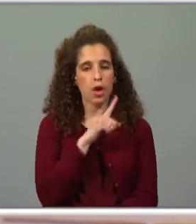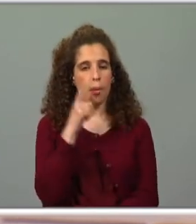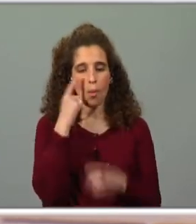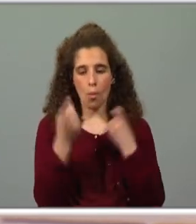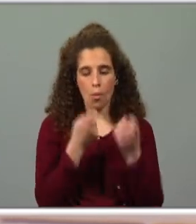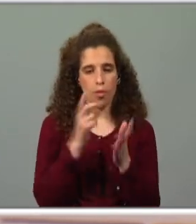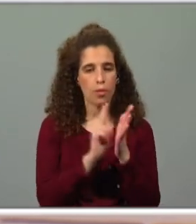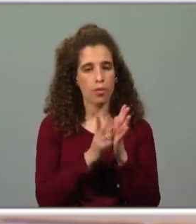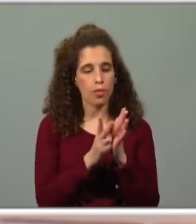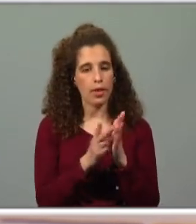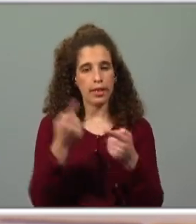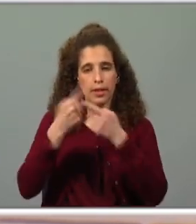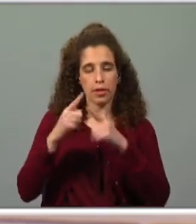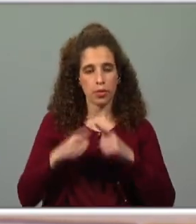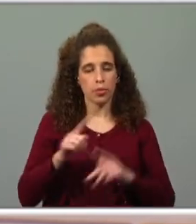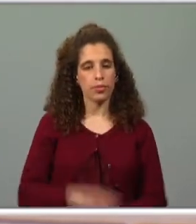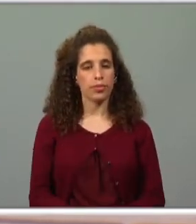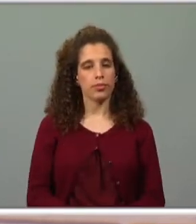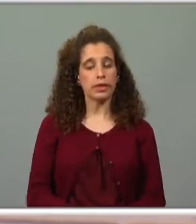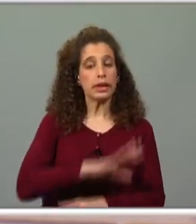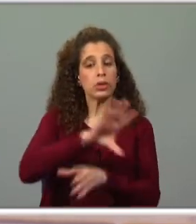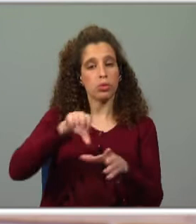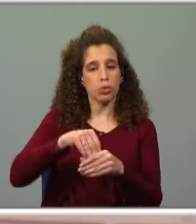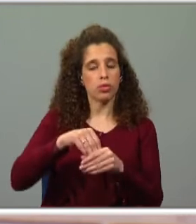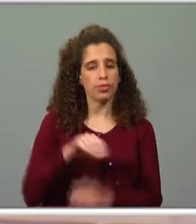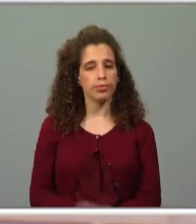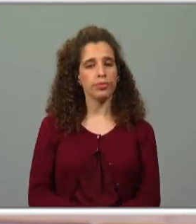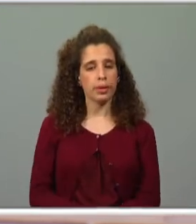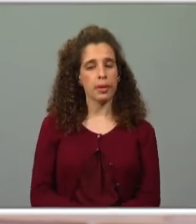procurar vocabulário diferente Ou seja até inclusivamente sinónimo está duas 尋找不同的詞彙甚至同義詞是兩個